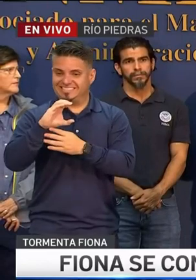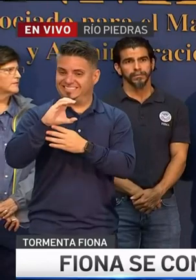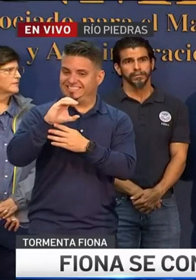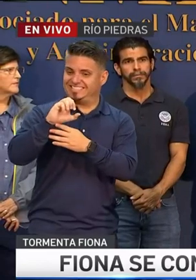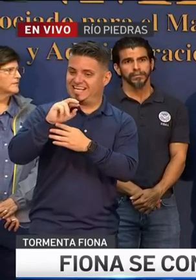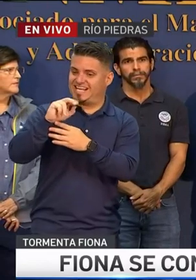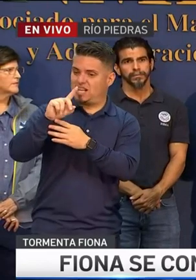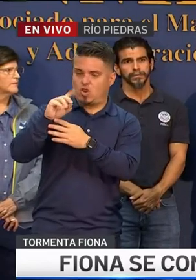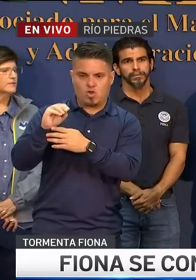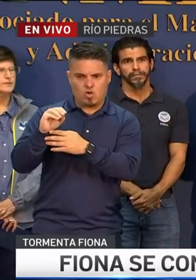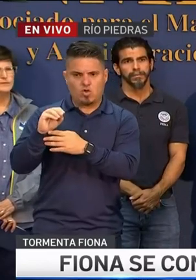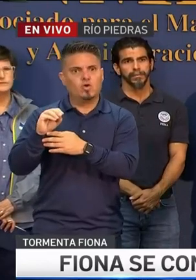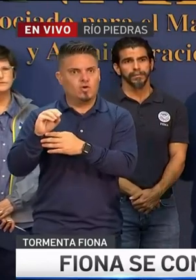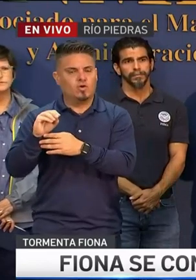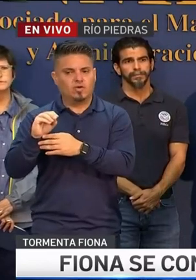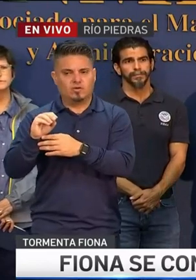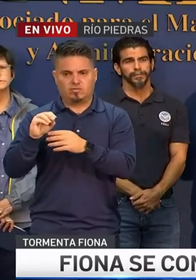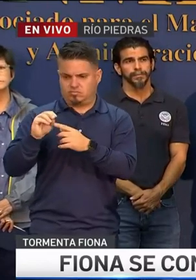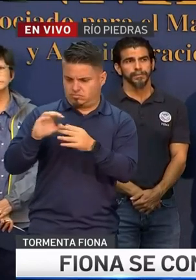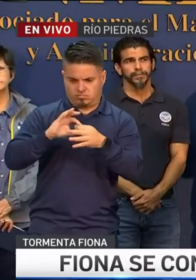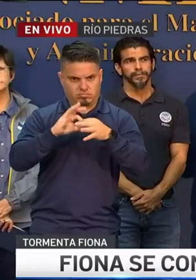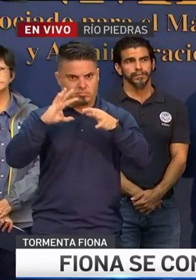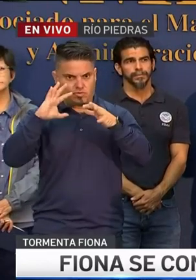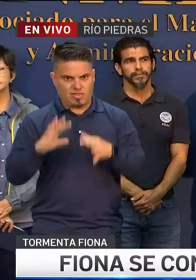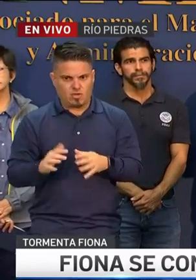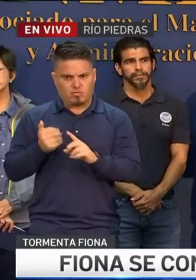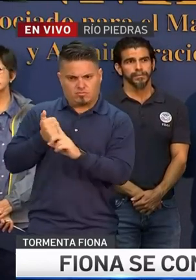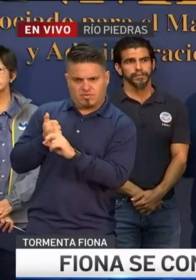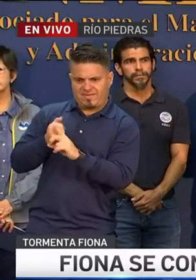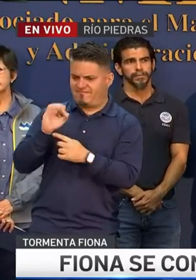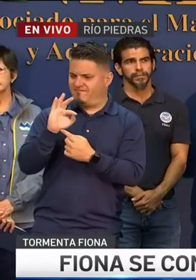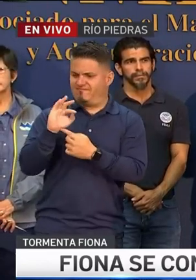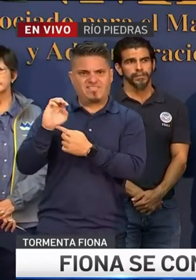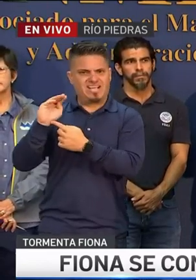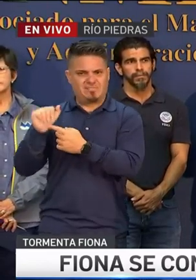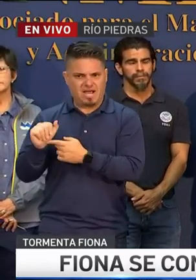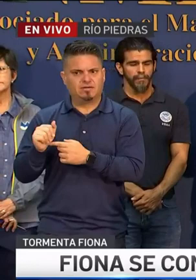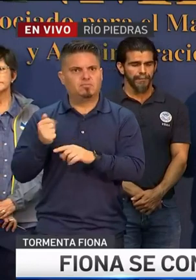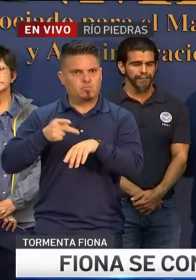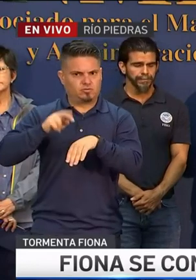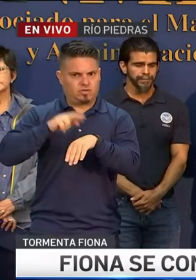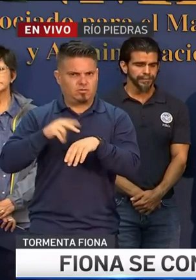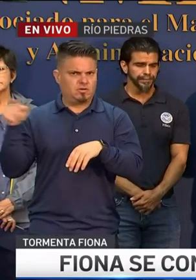A SER DE GRAN AYUDA PARA LOS